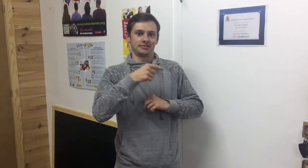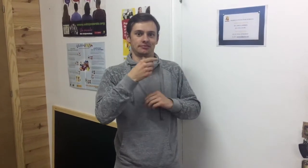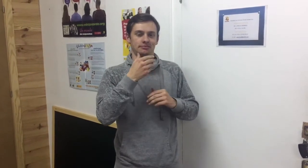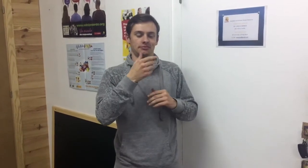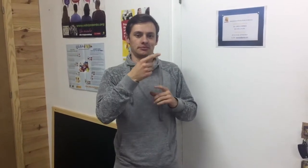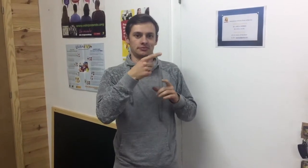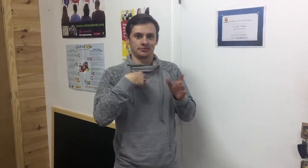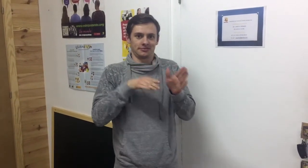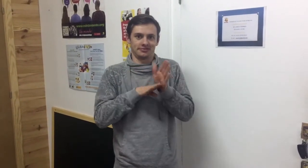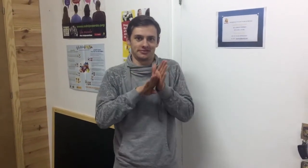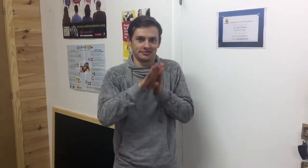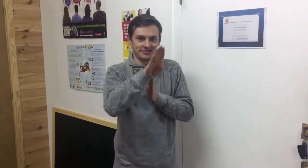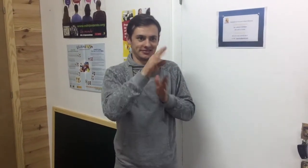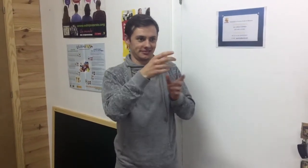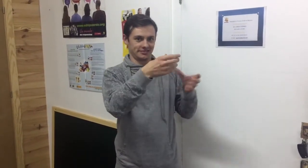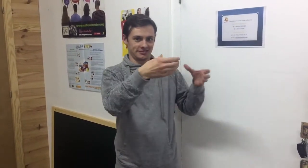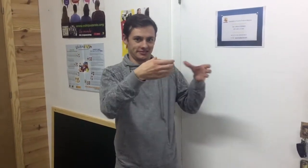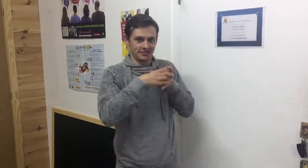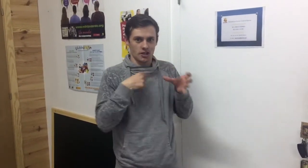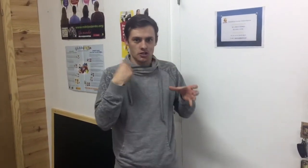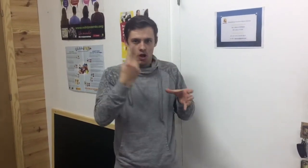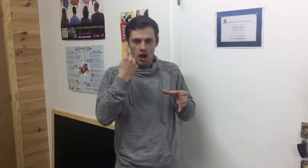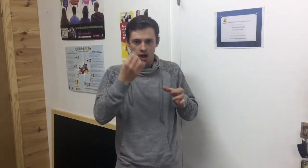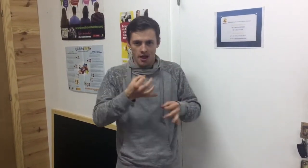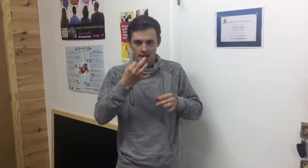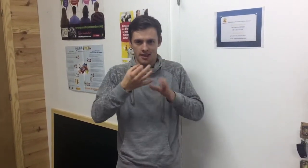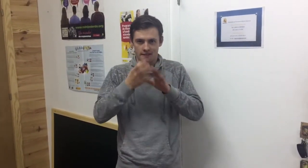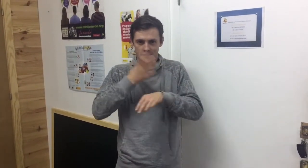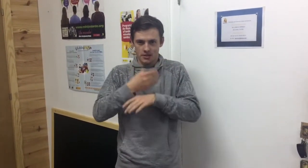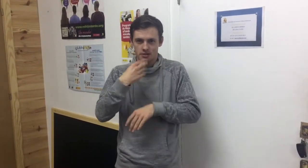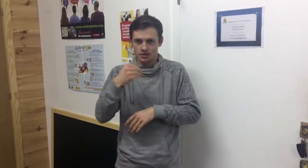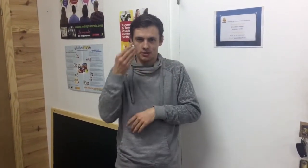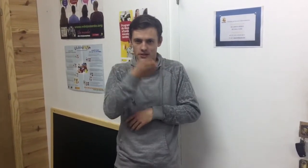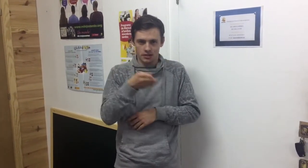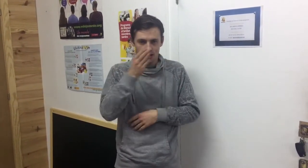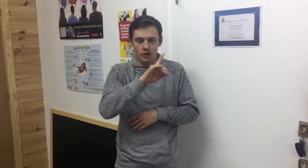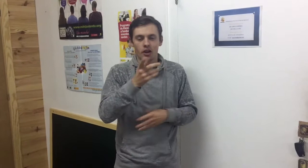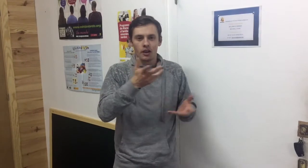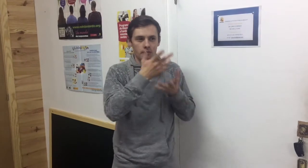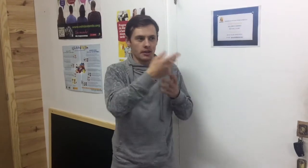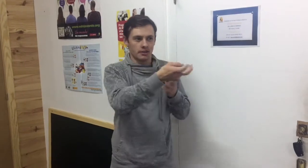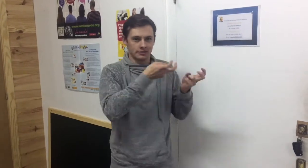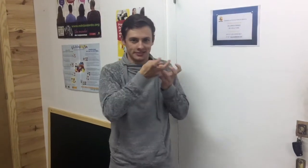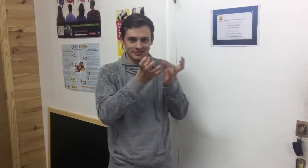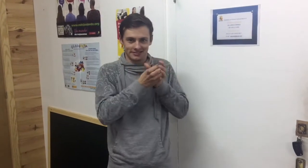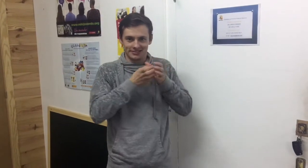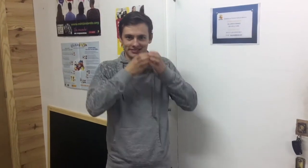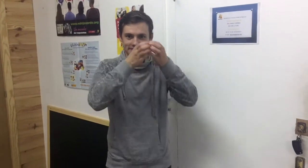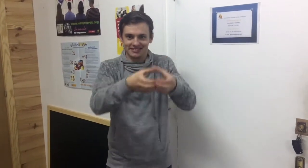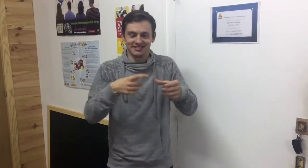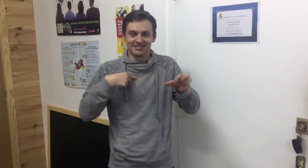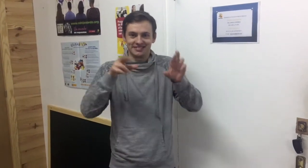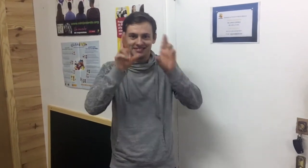Espero que nuestra sección juvenil se consolide con una mayor participación, y acudamos a futuras actividades en grupo.